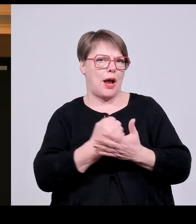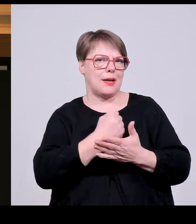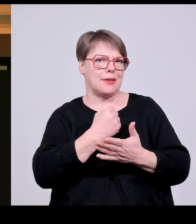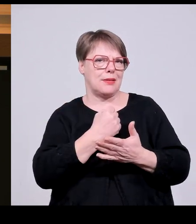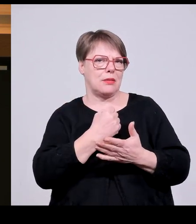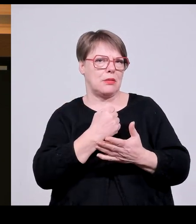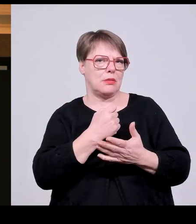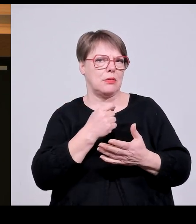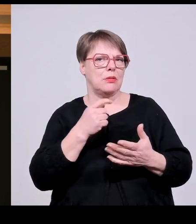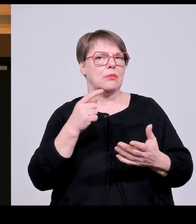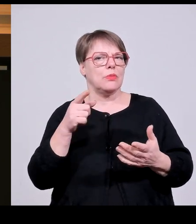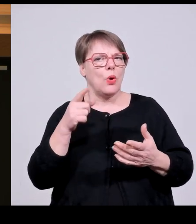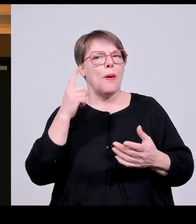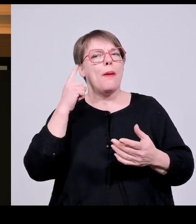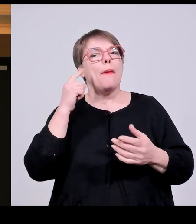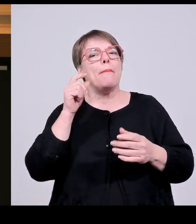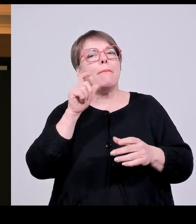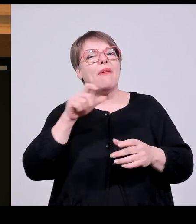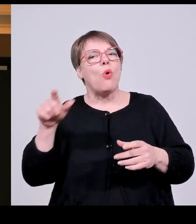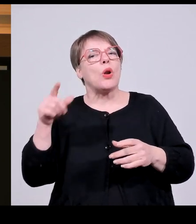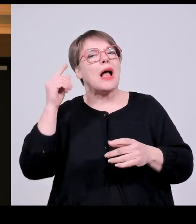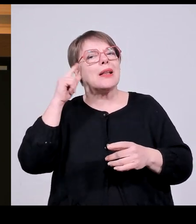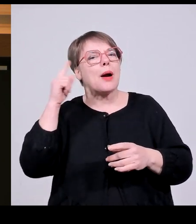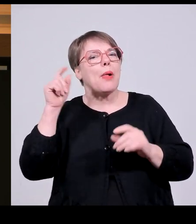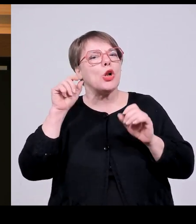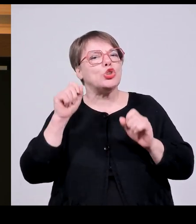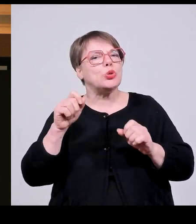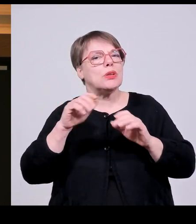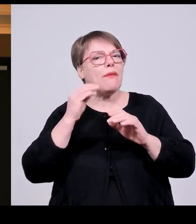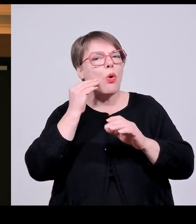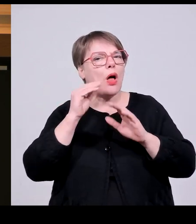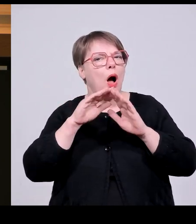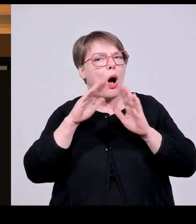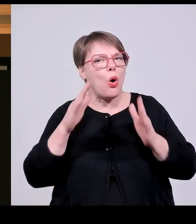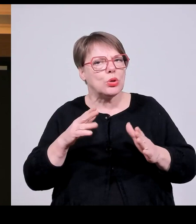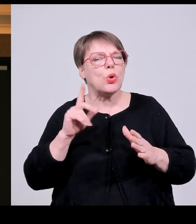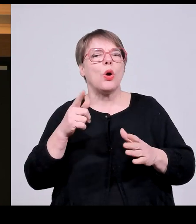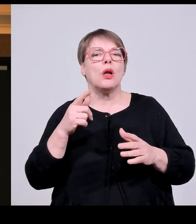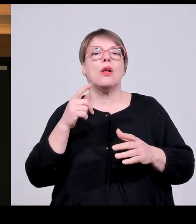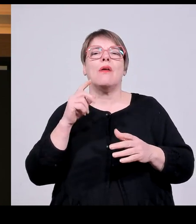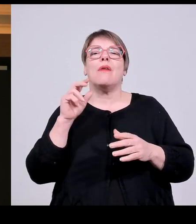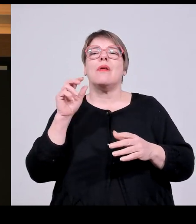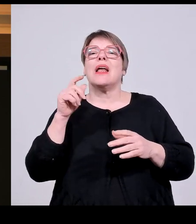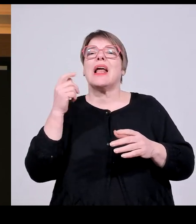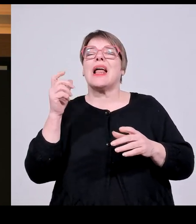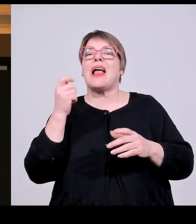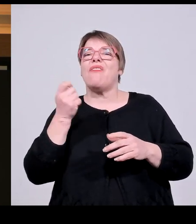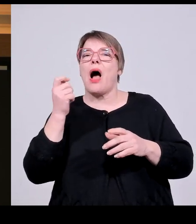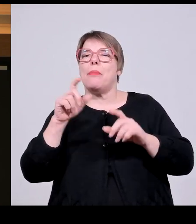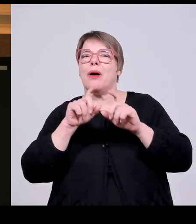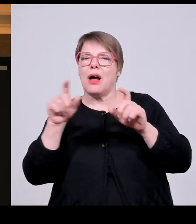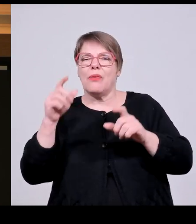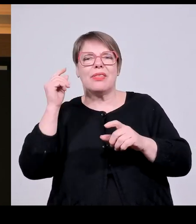Denkmalschutz gut vereinbaren l. Davon ist schon die Rede gewesen. Auch unser Förderprogramm "Solar-plus" entt